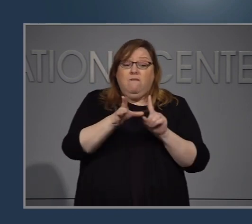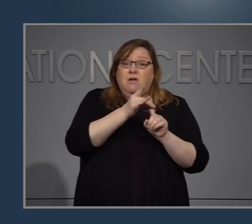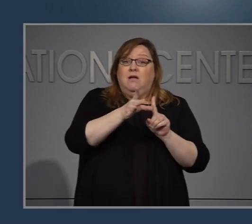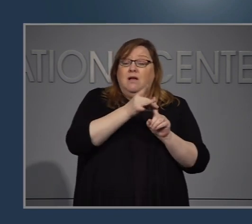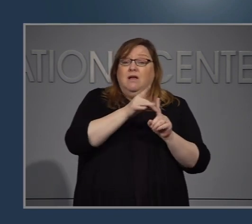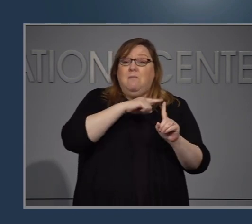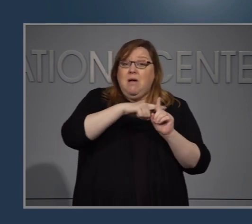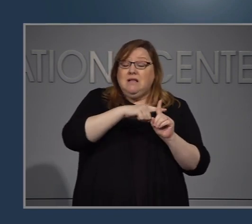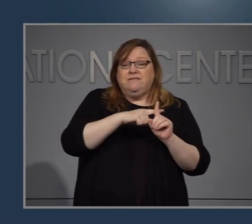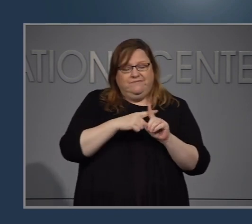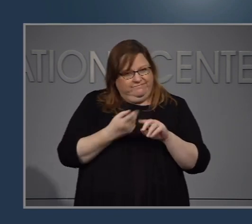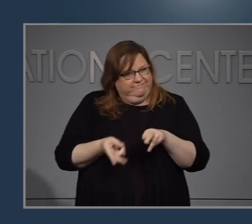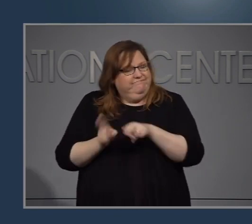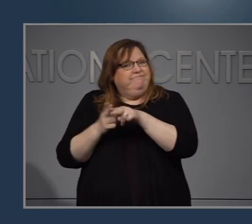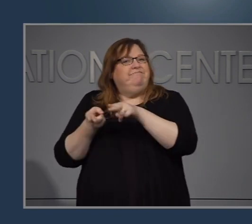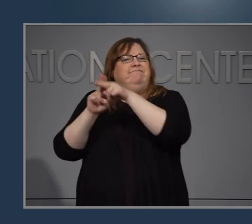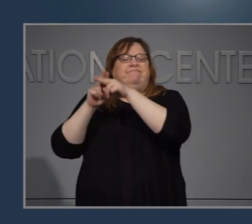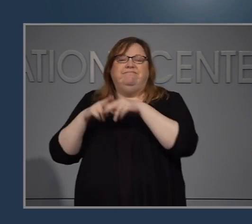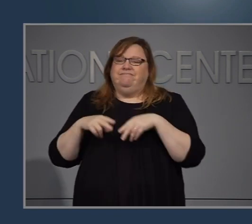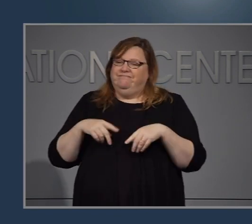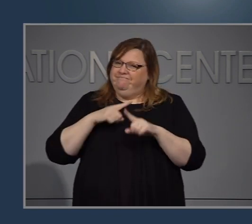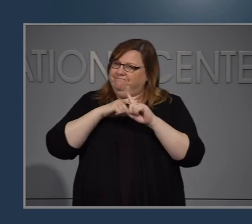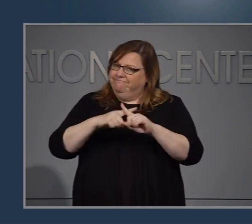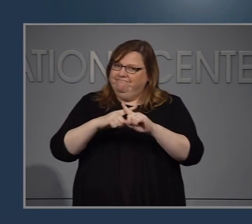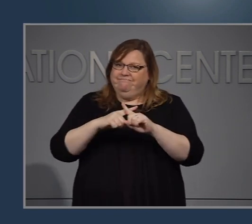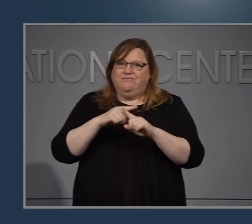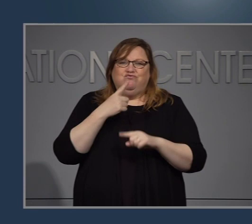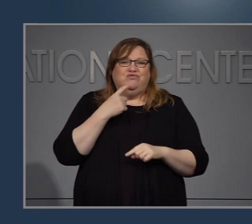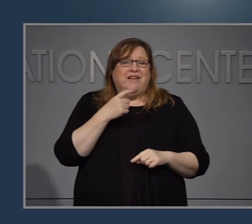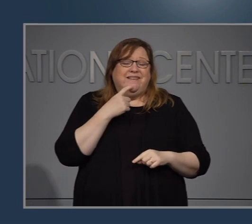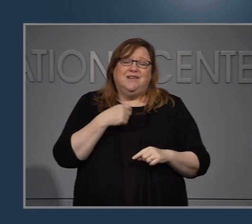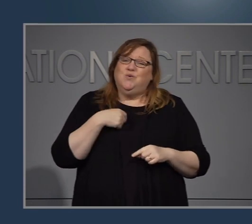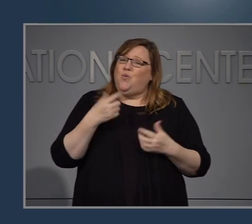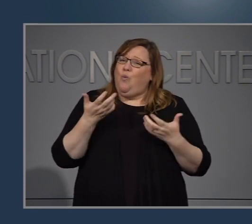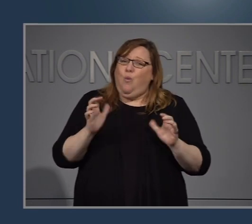La trayectoria de Carolina del Norte en el porcentaje de pruebas positivas permanece